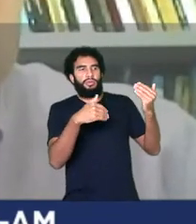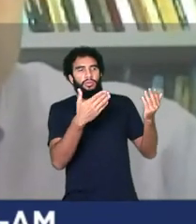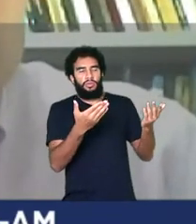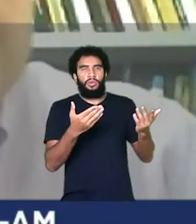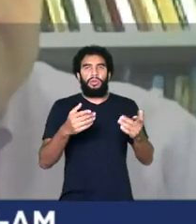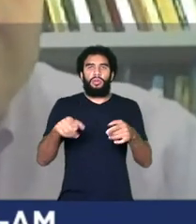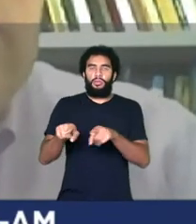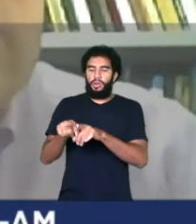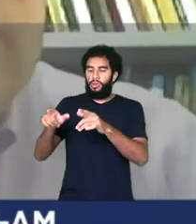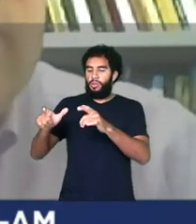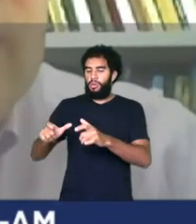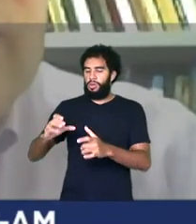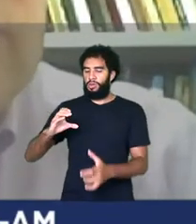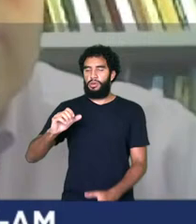GRUPOS ESTRANGEIROS, CERTAMENTE, DOS CASSINOS, E